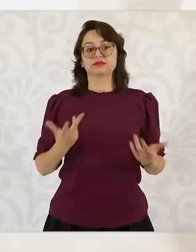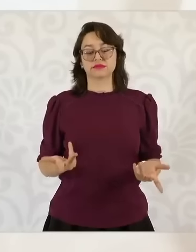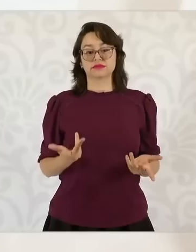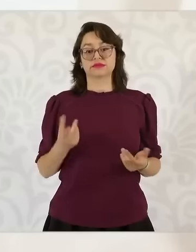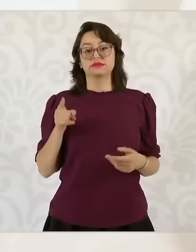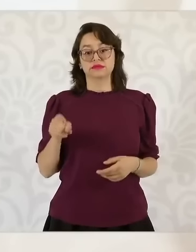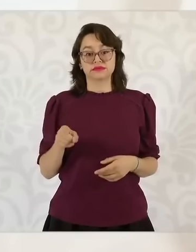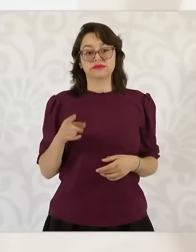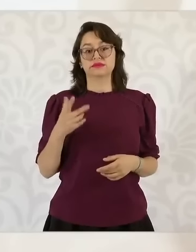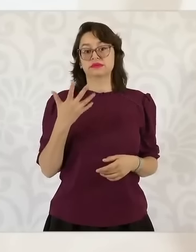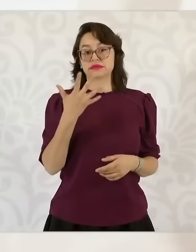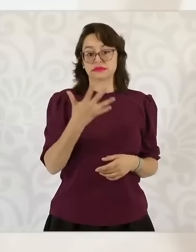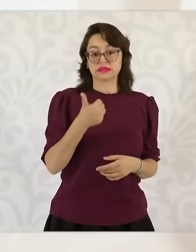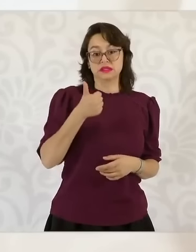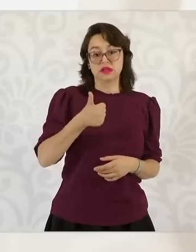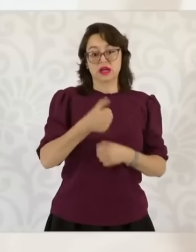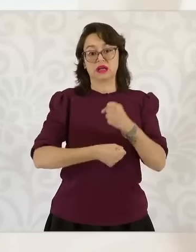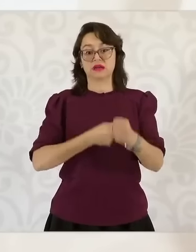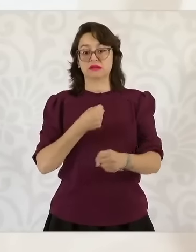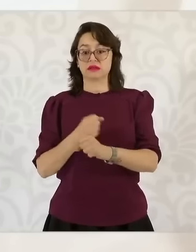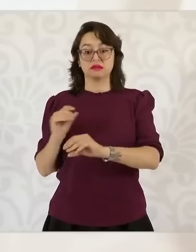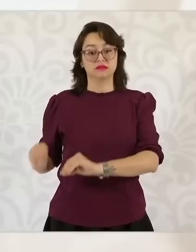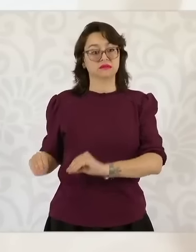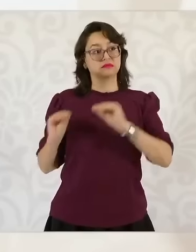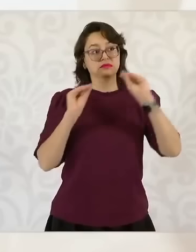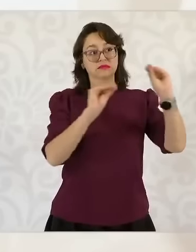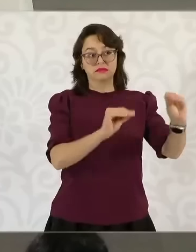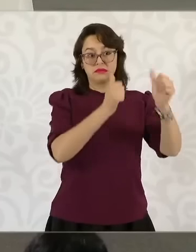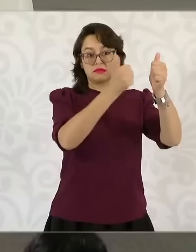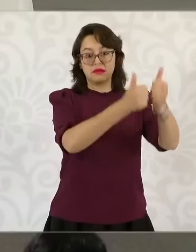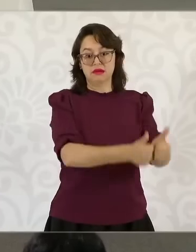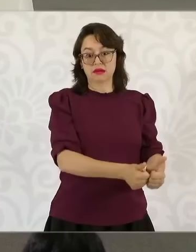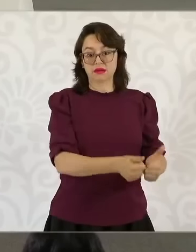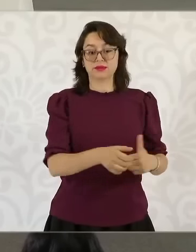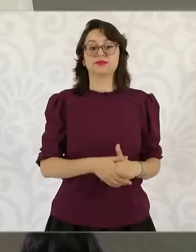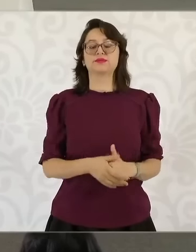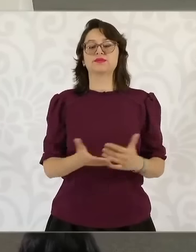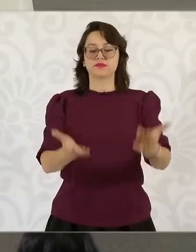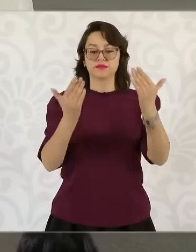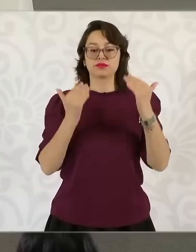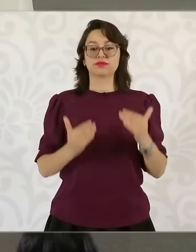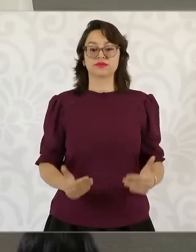lo menos unos 5 o 6 años y den el servicio en estados unidos adelante la siguiente por favor